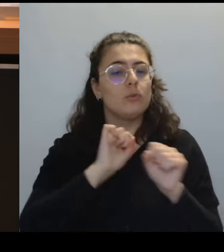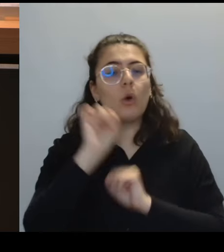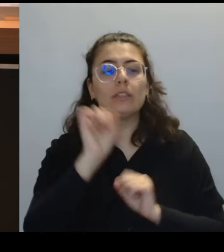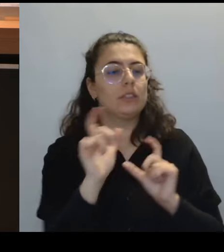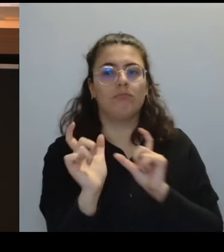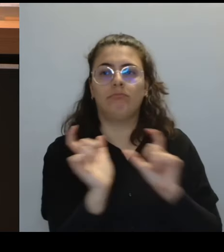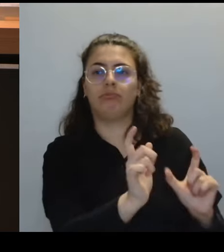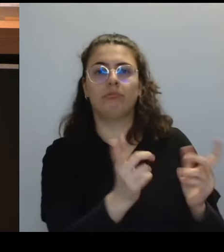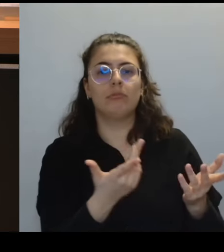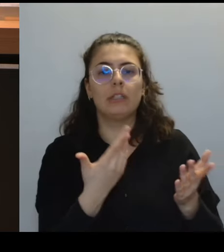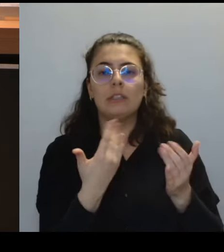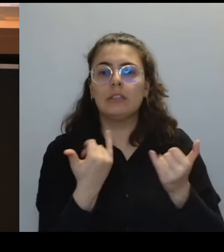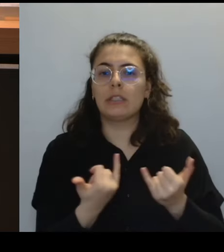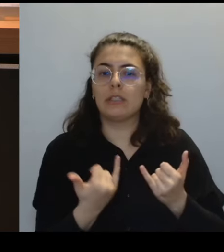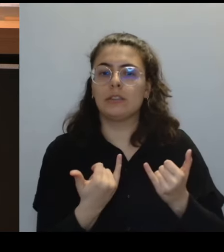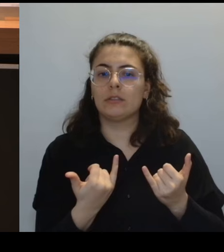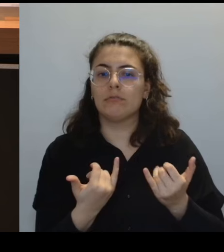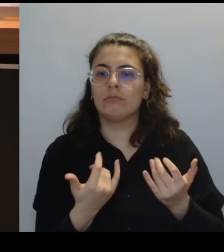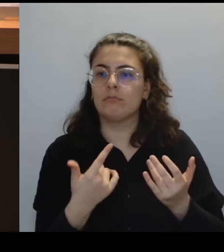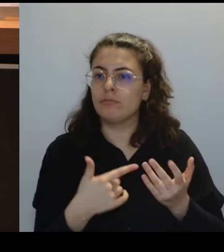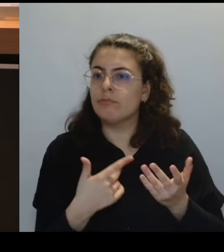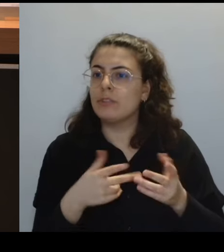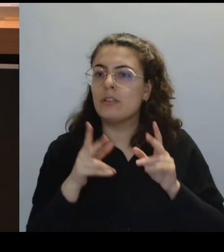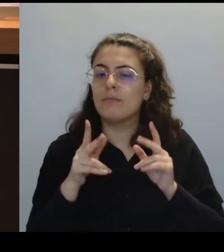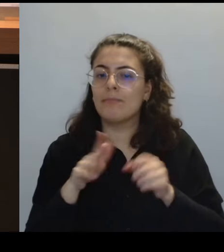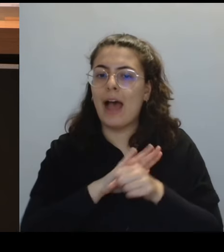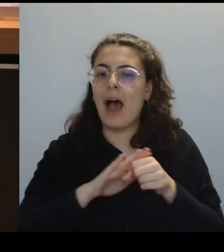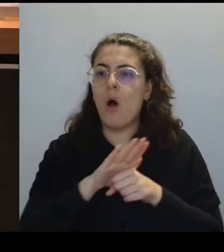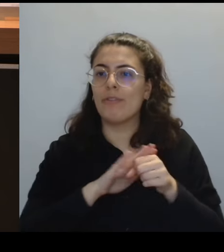wofür Sie nichts können: Die Dauer Ihres Aufenthaltstitels.